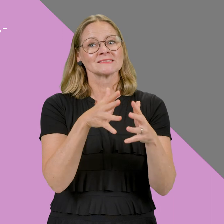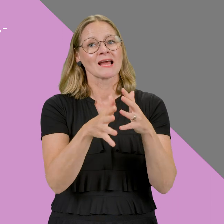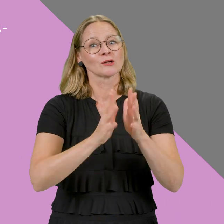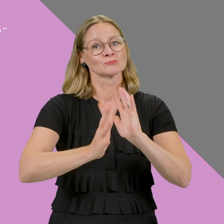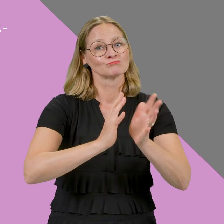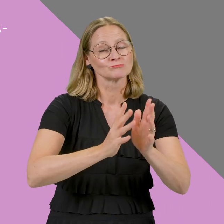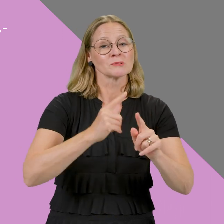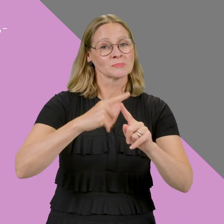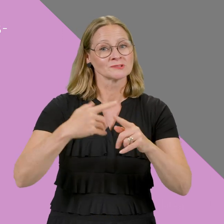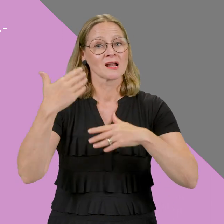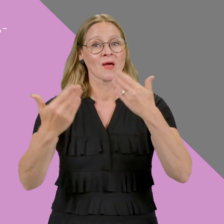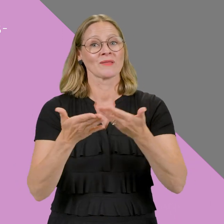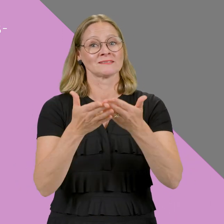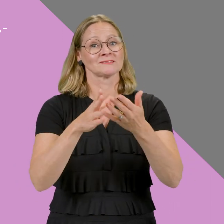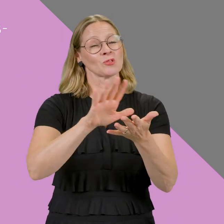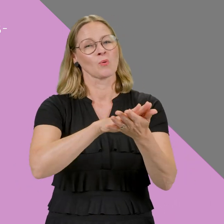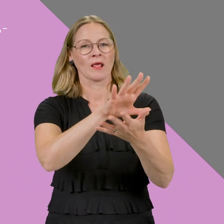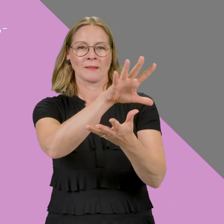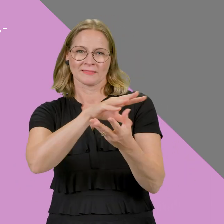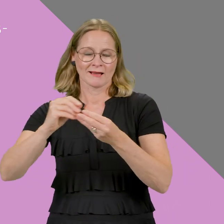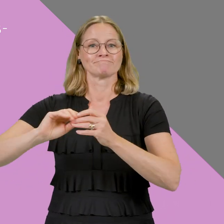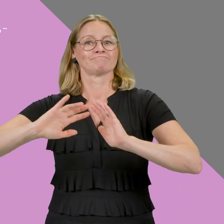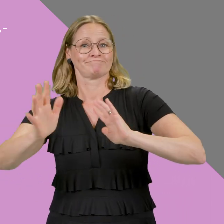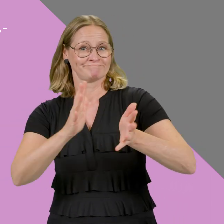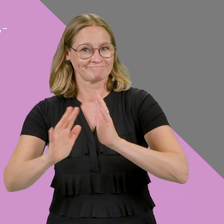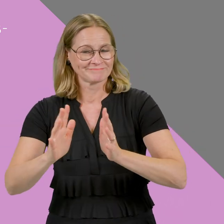selostusta ja lauluesitysten tulkintaa viittomakielelle.